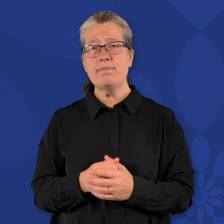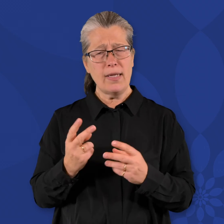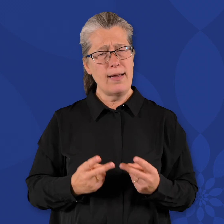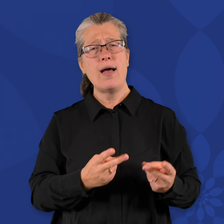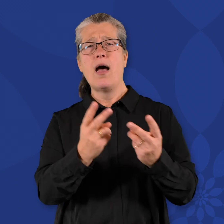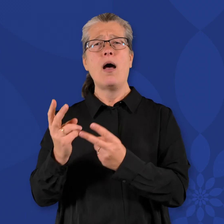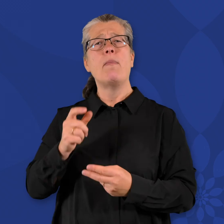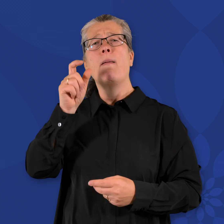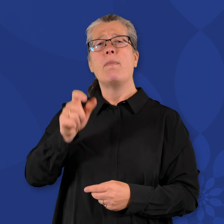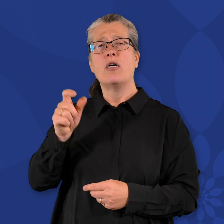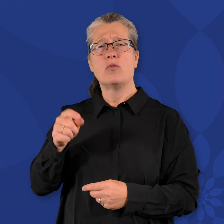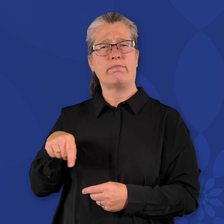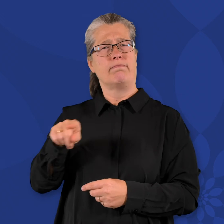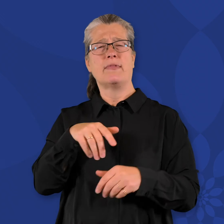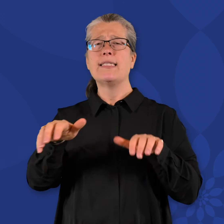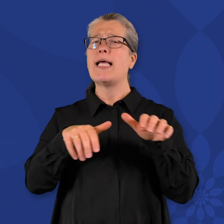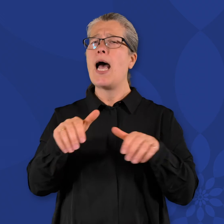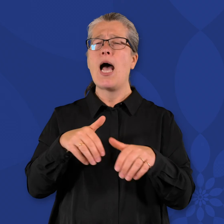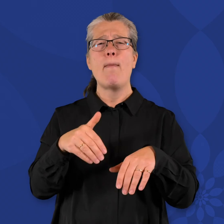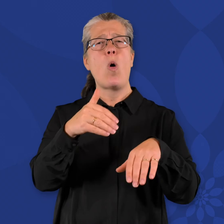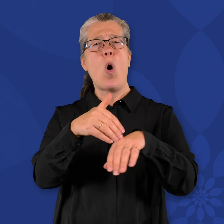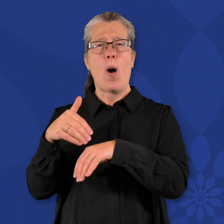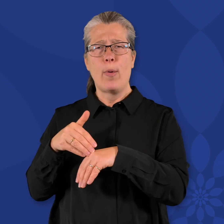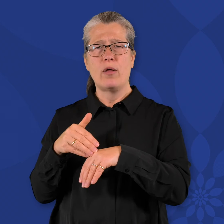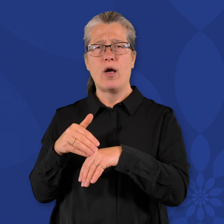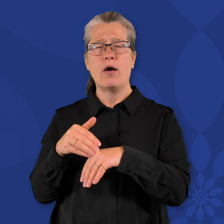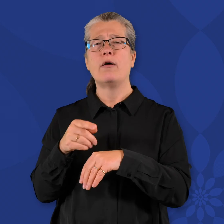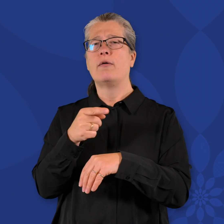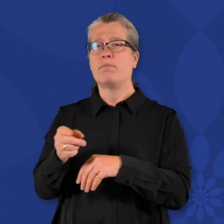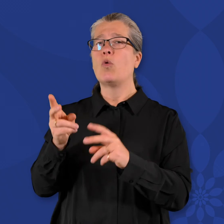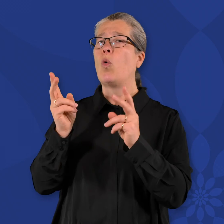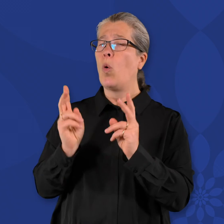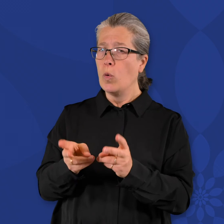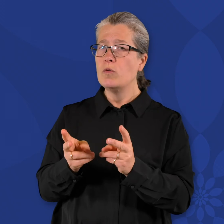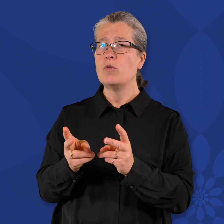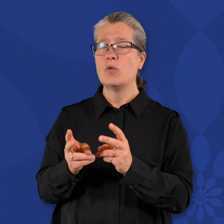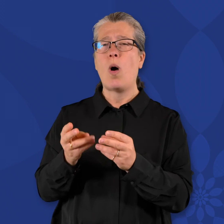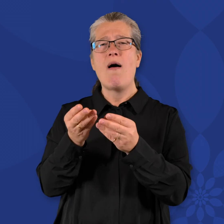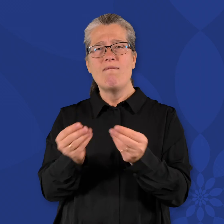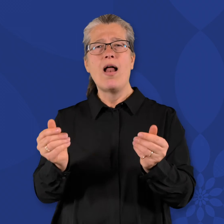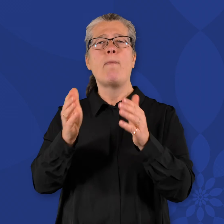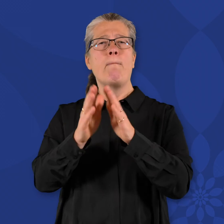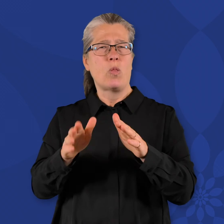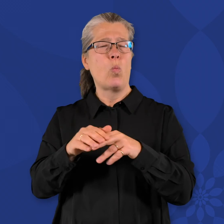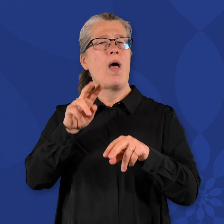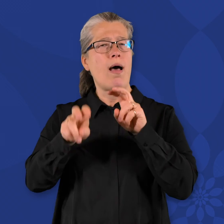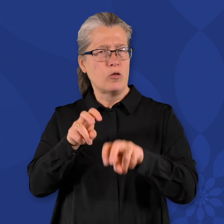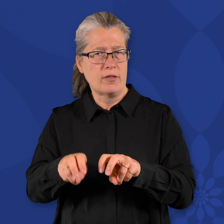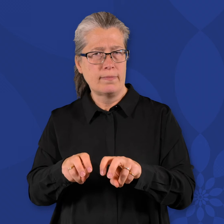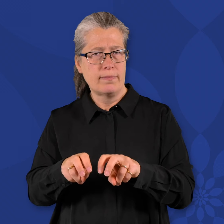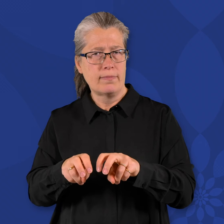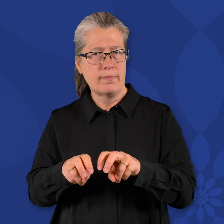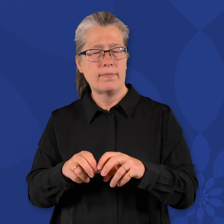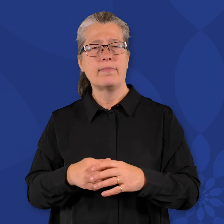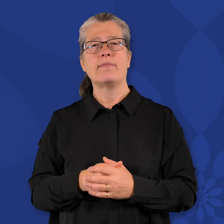Allmänhetens kommentarer analyserades också kvalitativt.